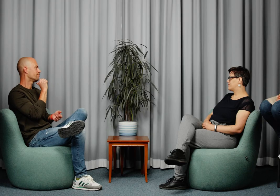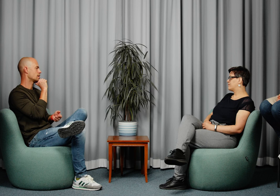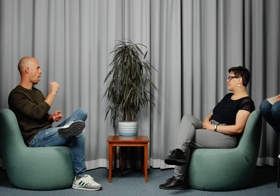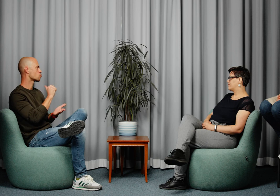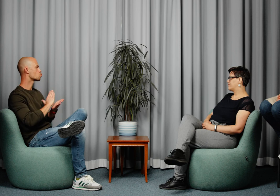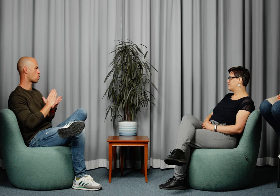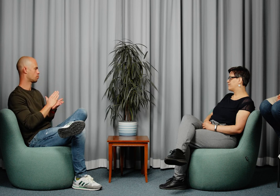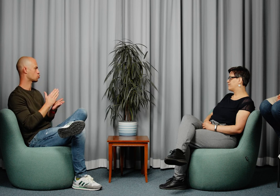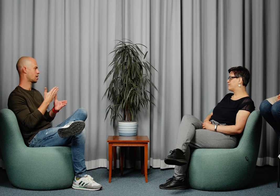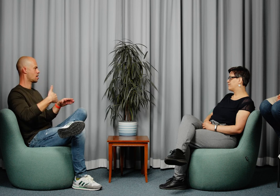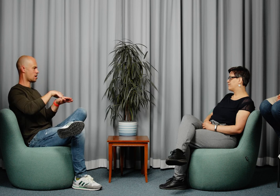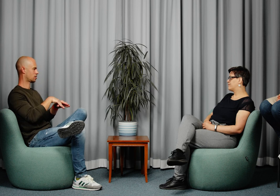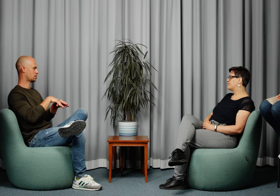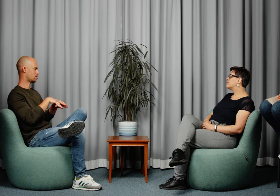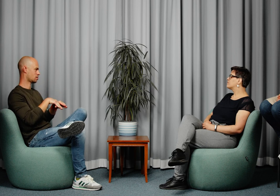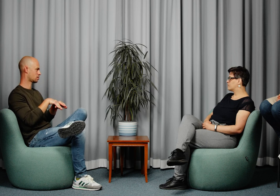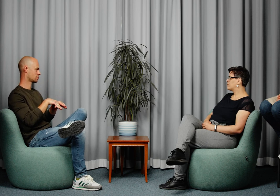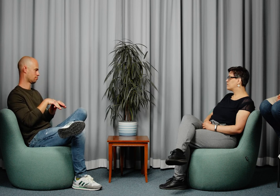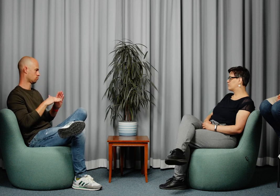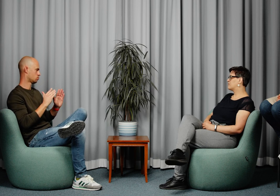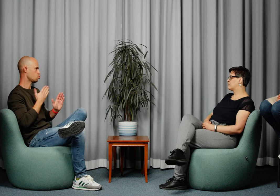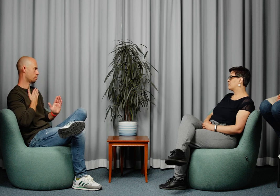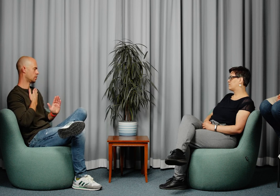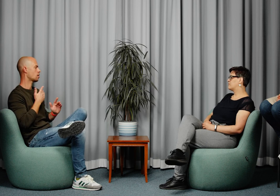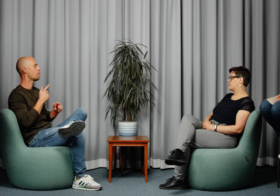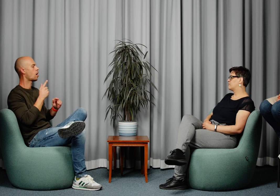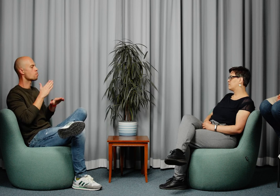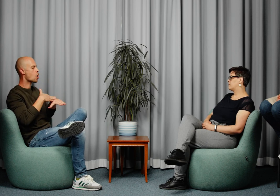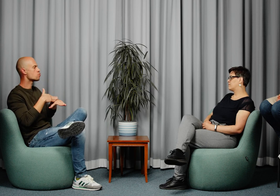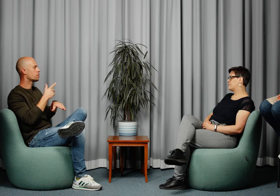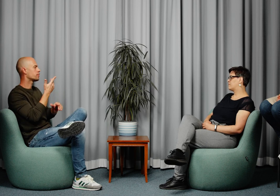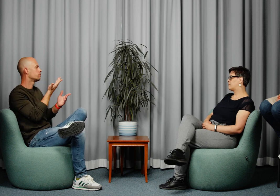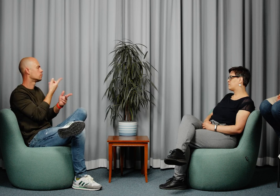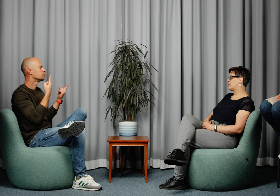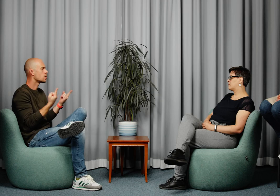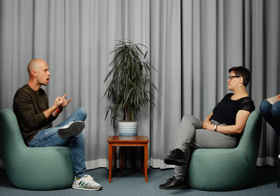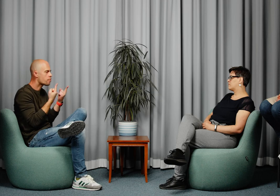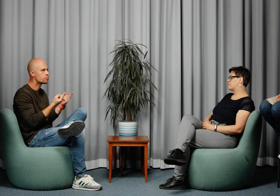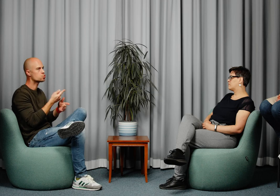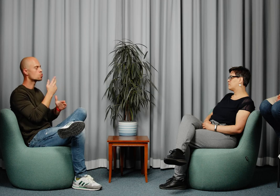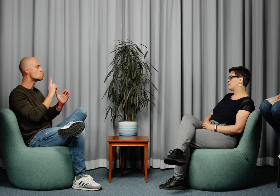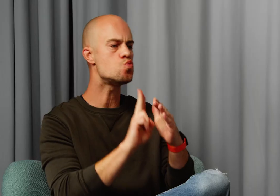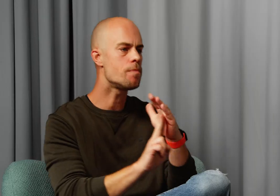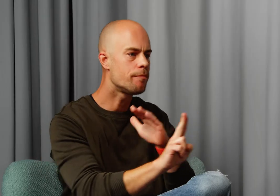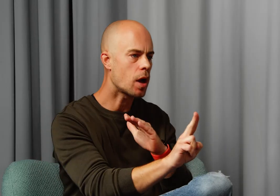Also, Avatare sind kein Dolmetscher-Satz. Aber zum Beispiel für Werbung,